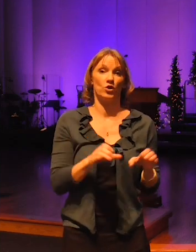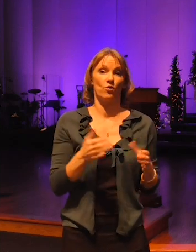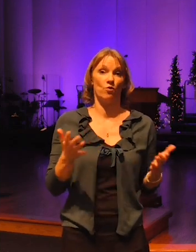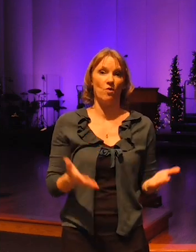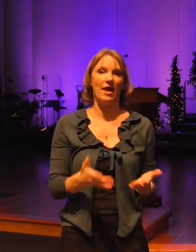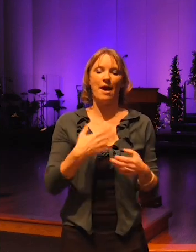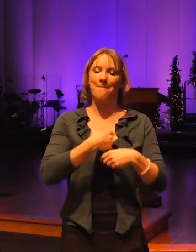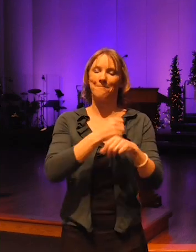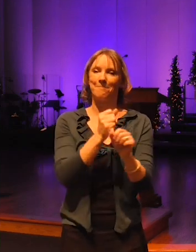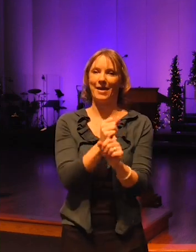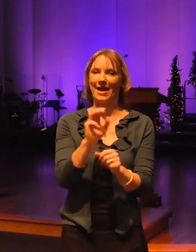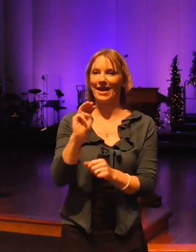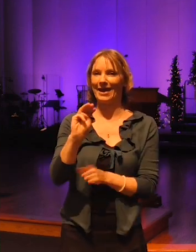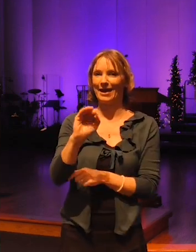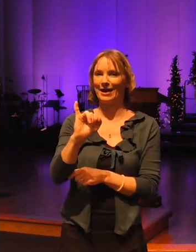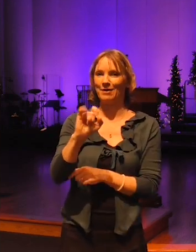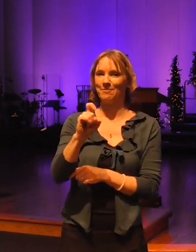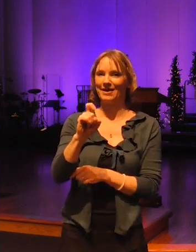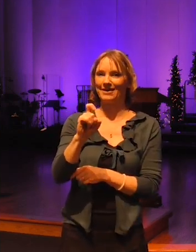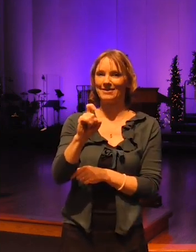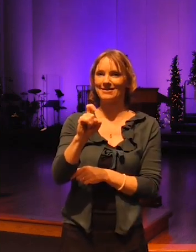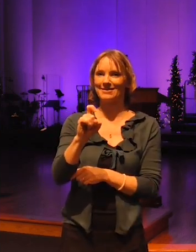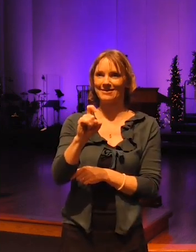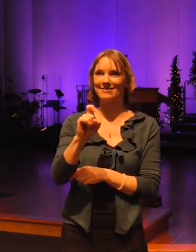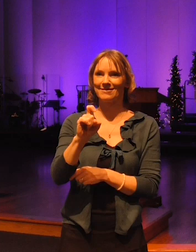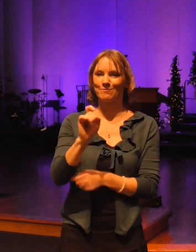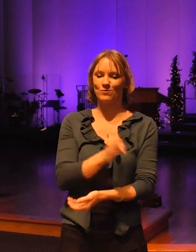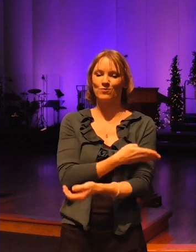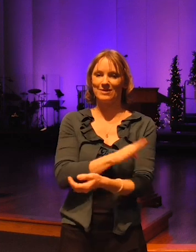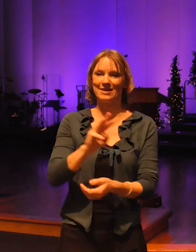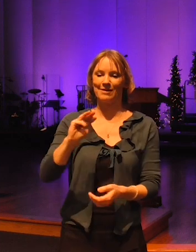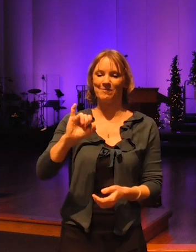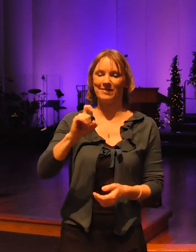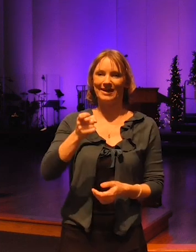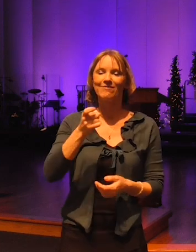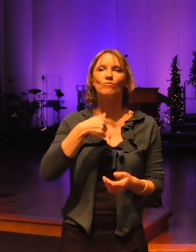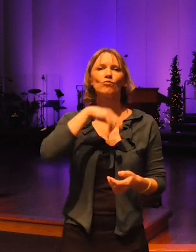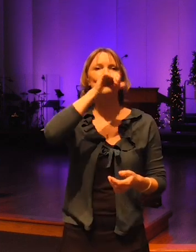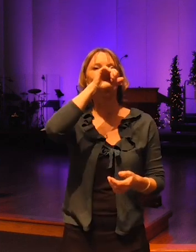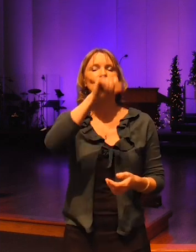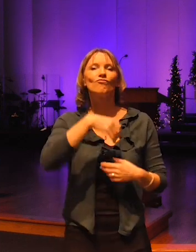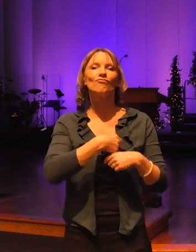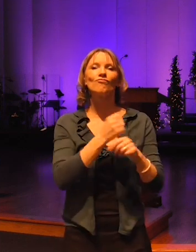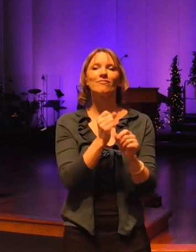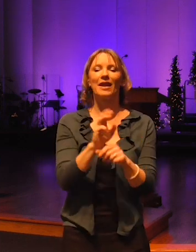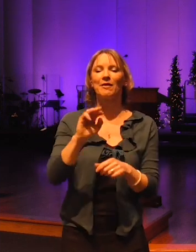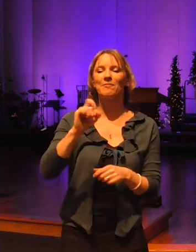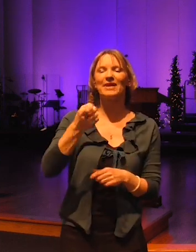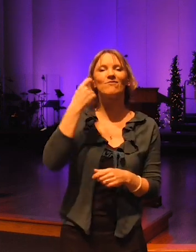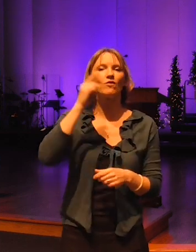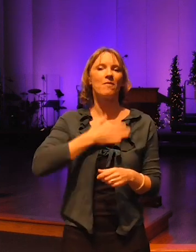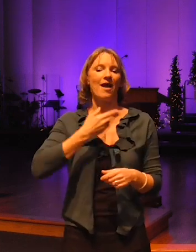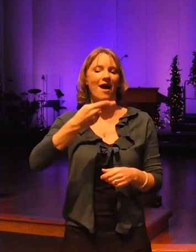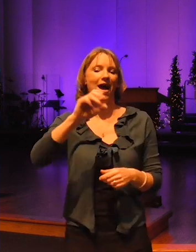musicales que me encantaban hacer. uh mezclas para mis amores de la escuela secundaria tomando uh v canciones de The Vinyl